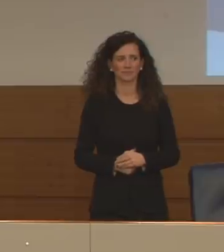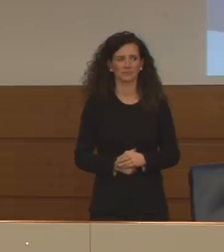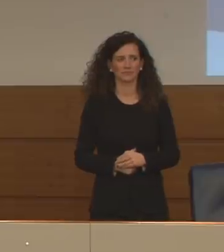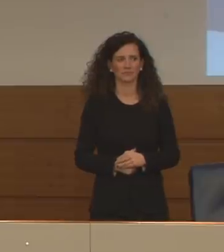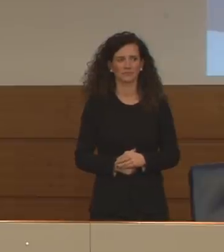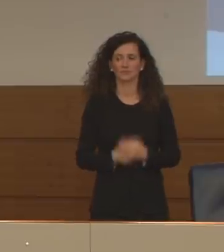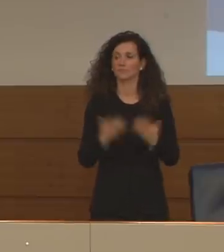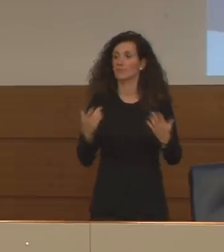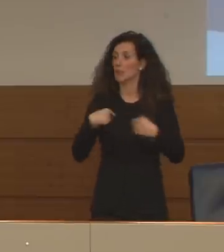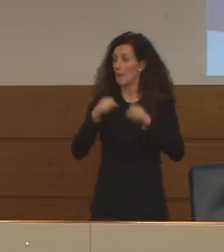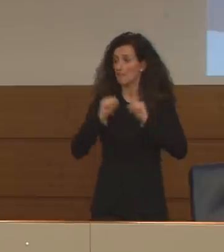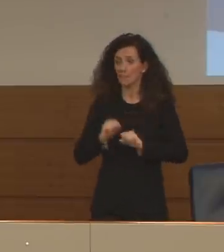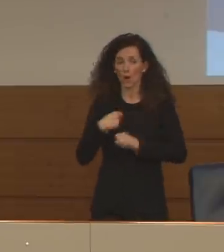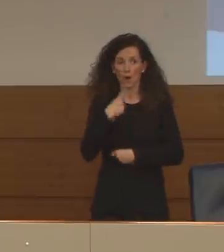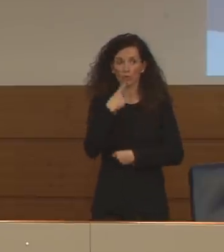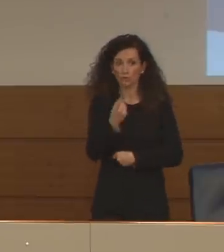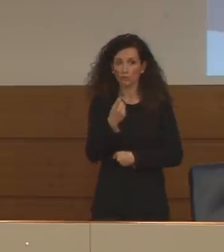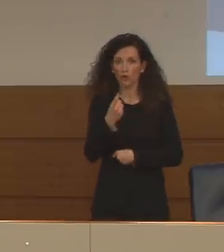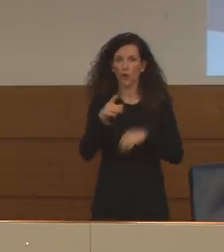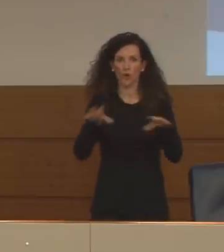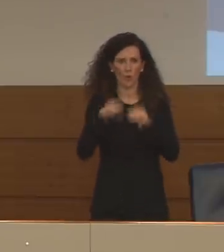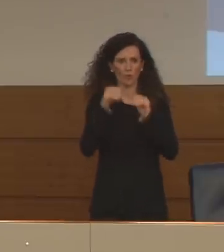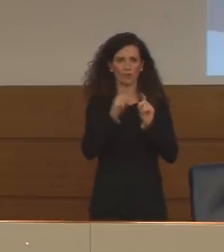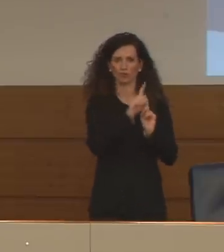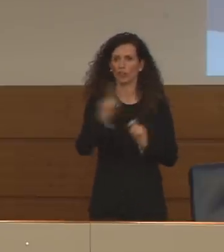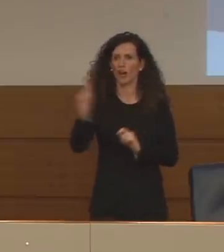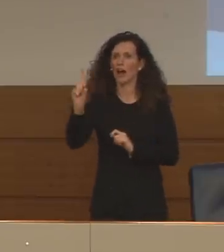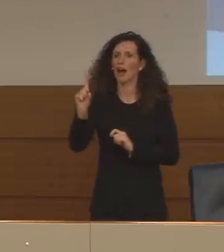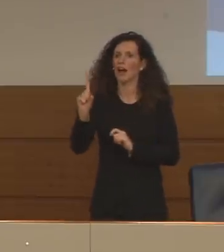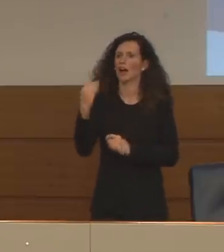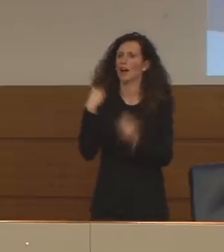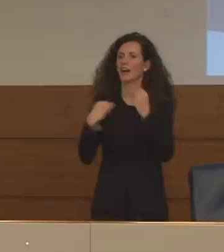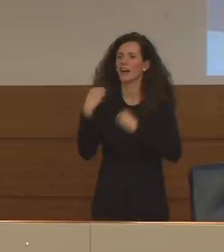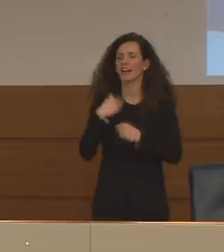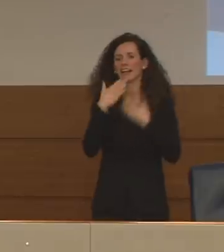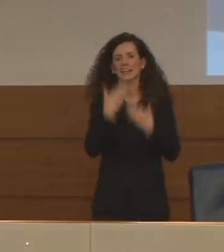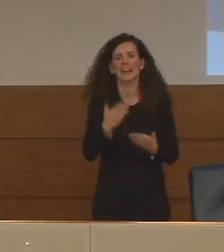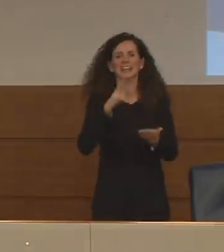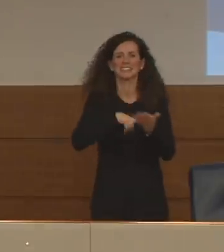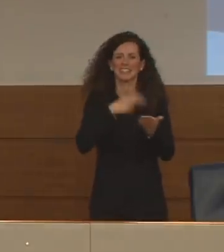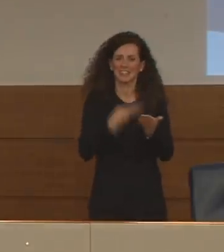Permettetemi di ringraziare la nostra interprete che